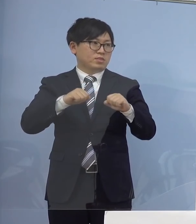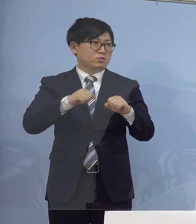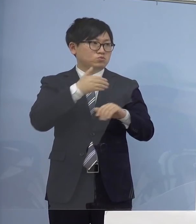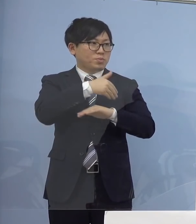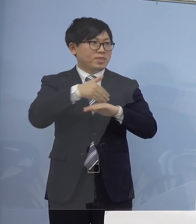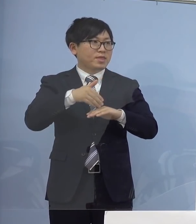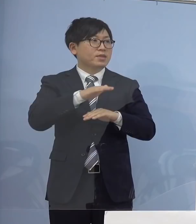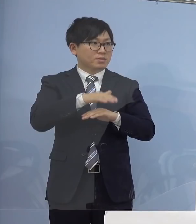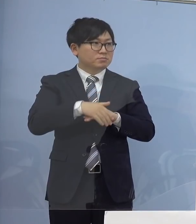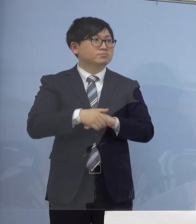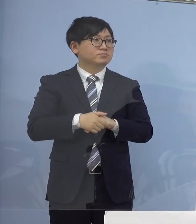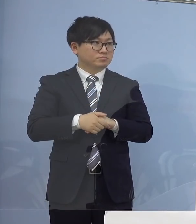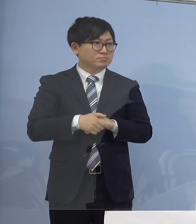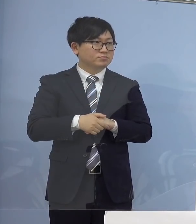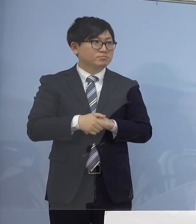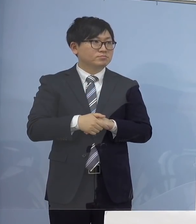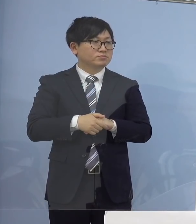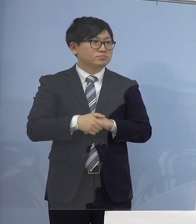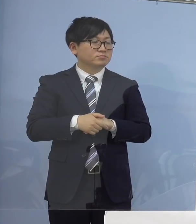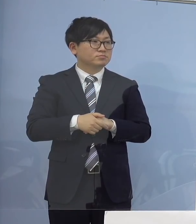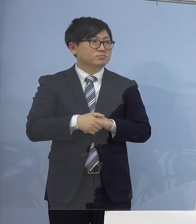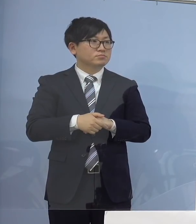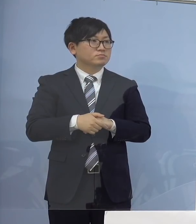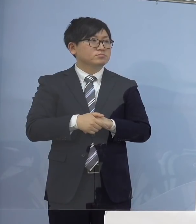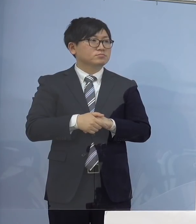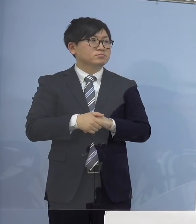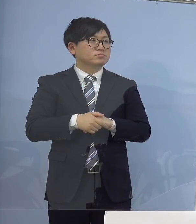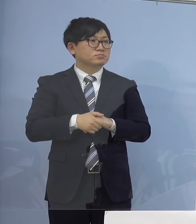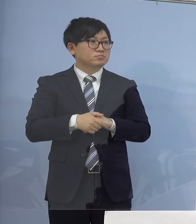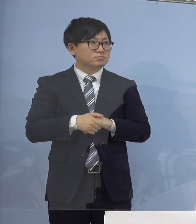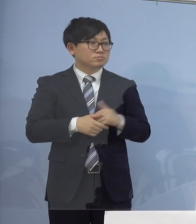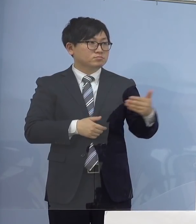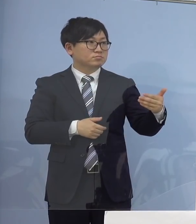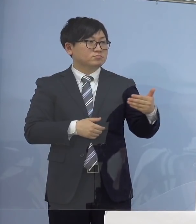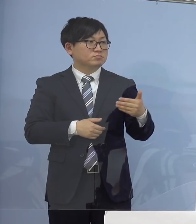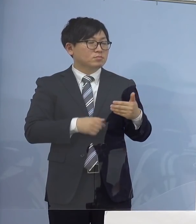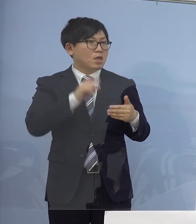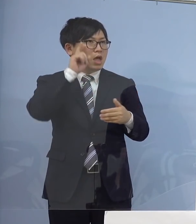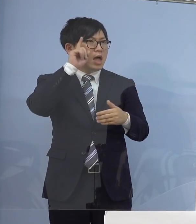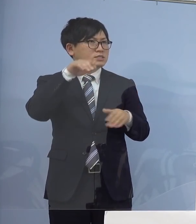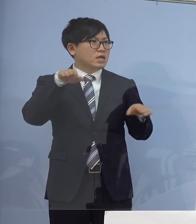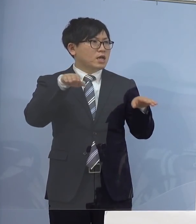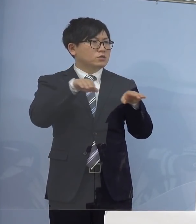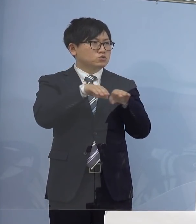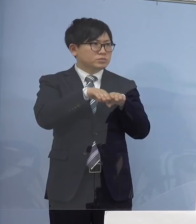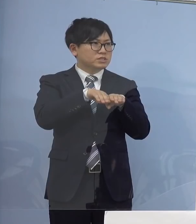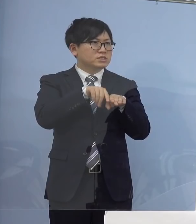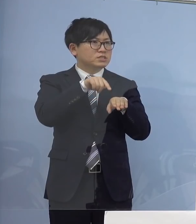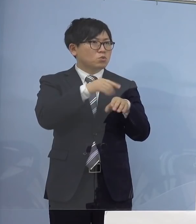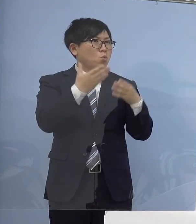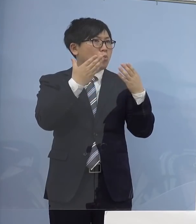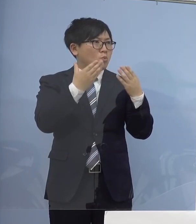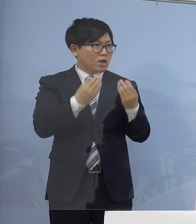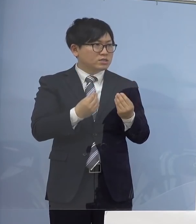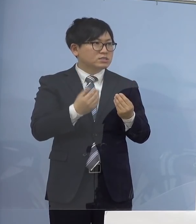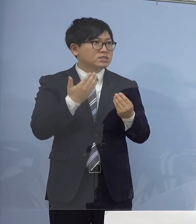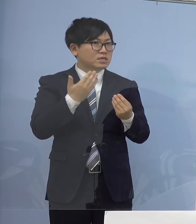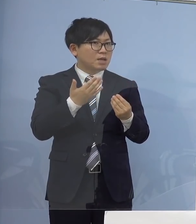よろしいですか （朝日新聞社） その後明日臨時休校だけで終わるのか、続くのでしょうか